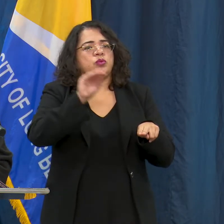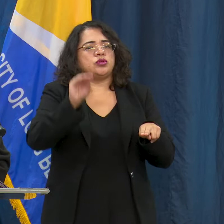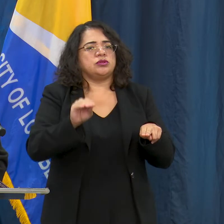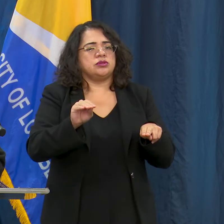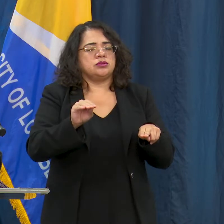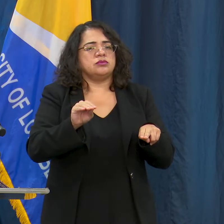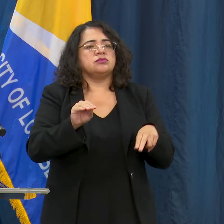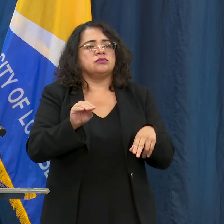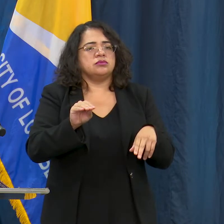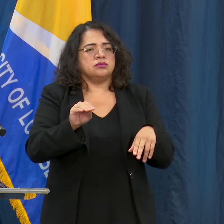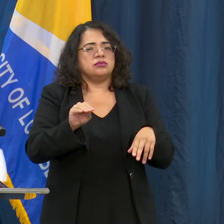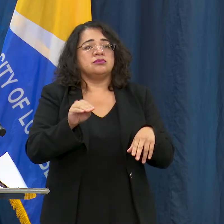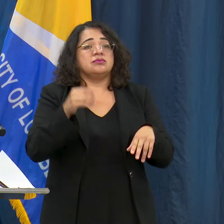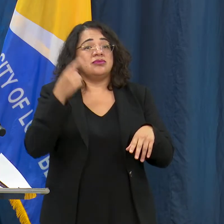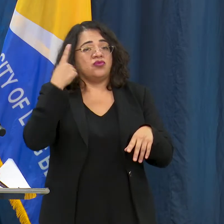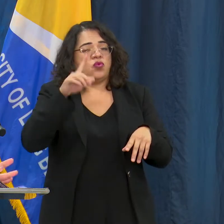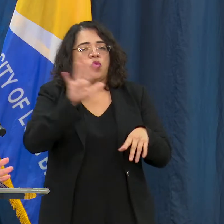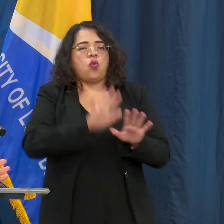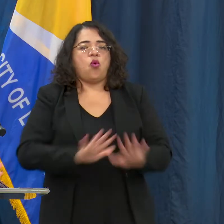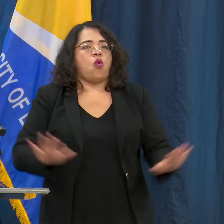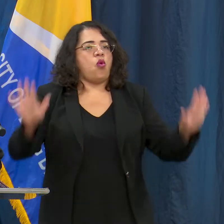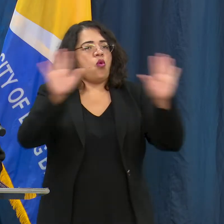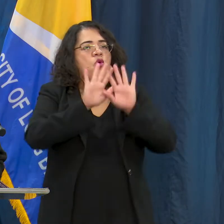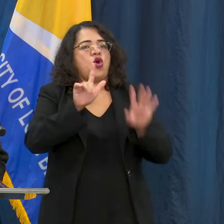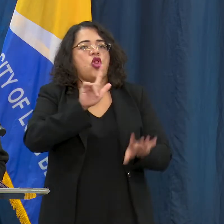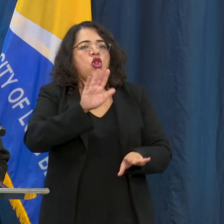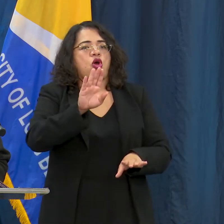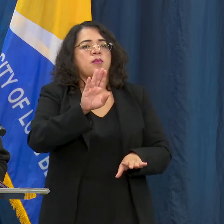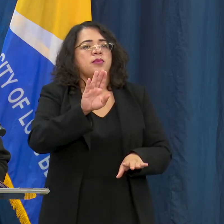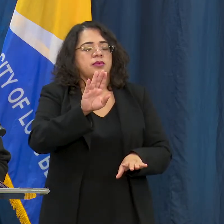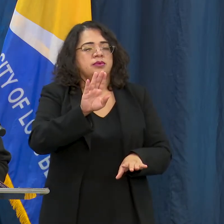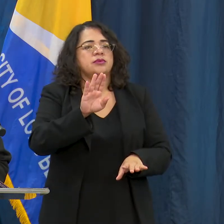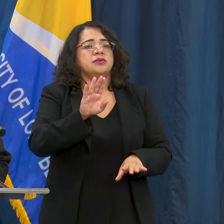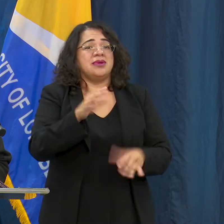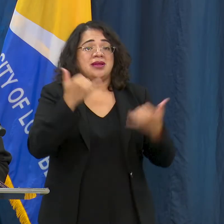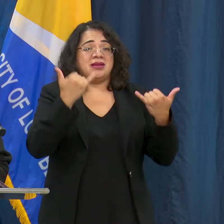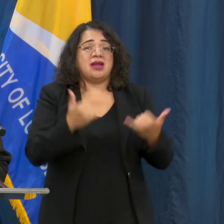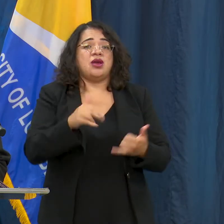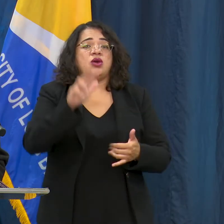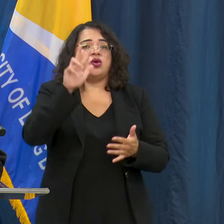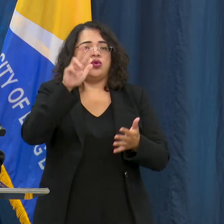casos para la ciudad actual que nostra al tres miss keenan toes new a la semana